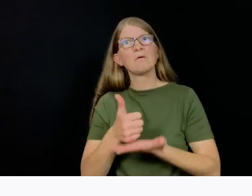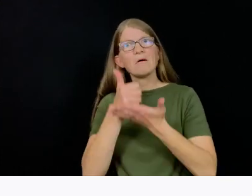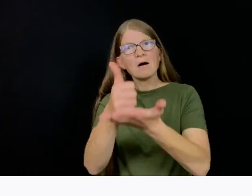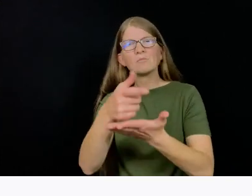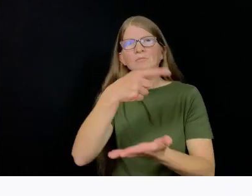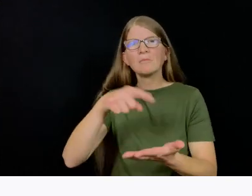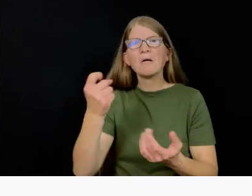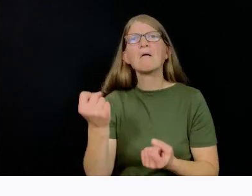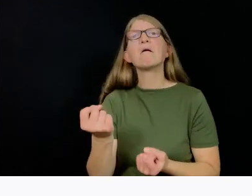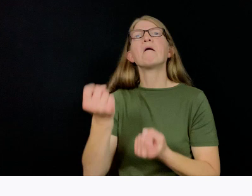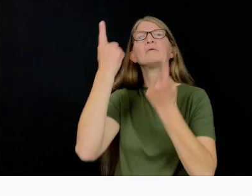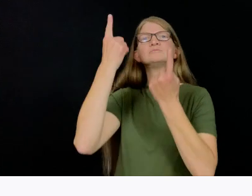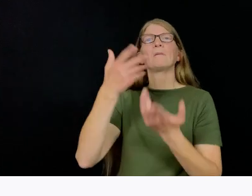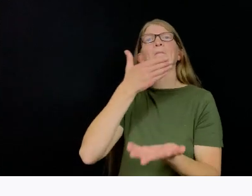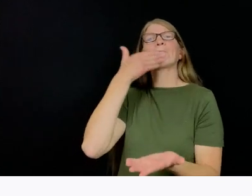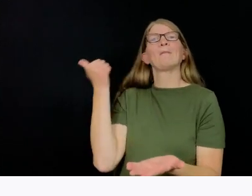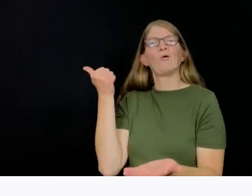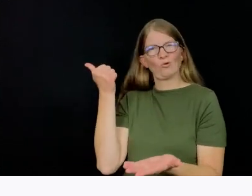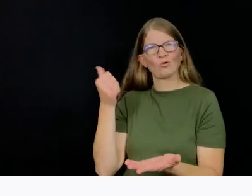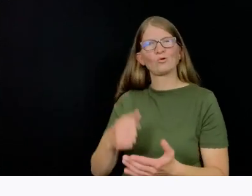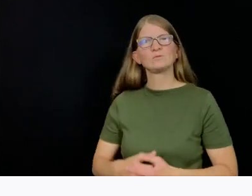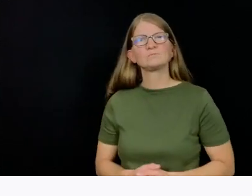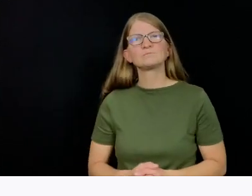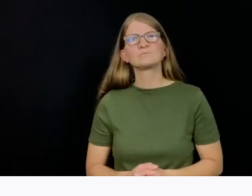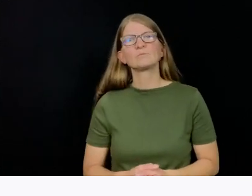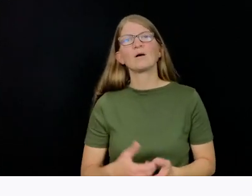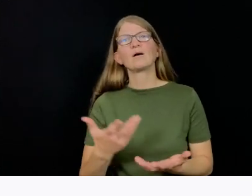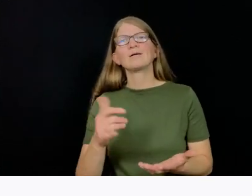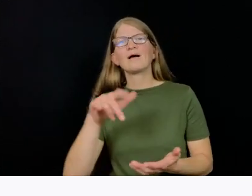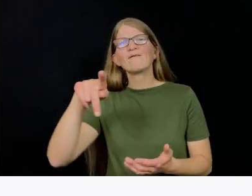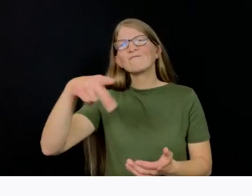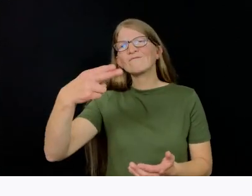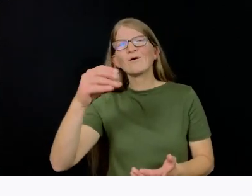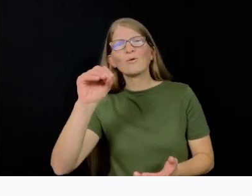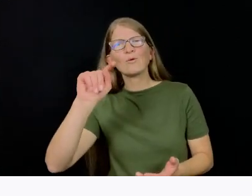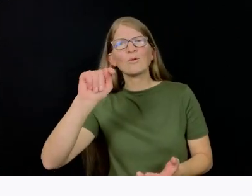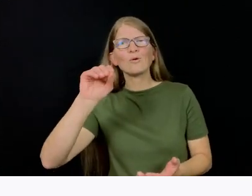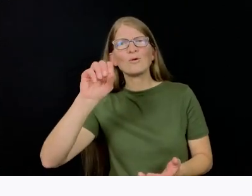في فهم مواضيع مختلفة مثل كيف تحدث عملية البناء الضوئي؟